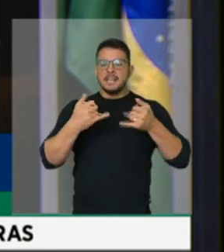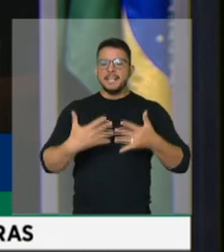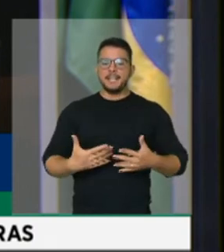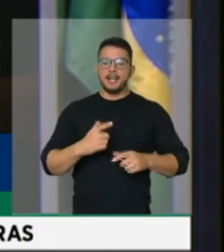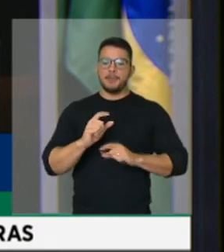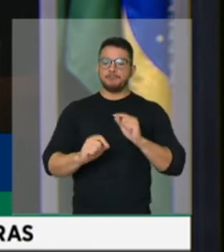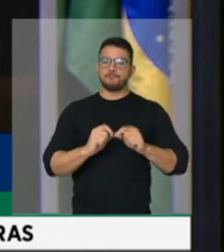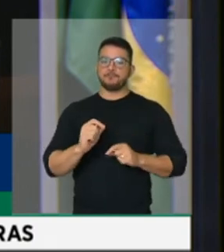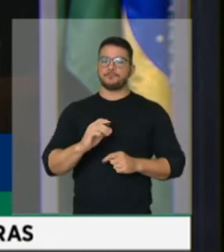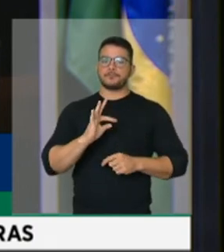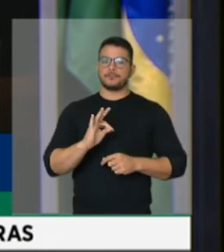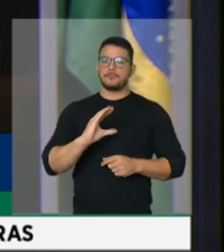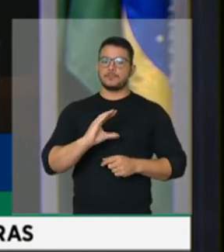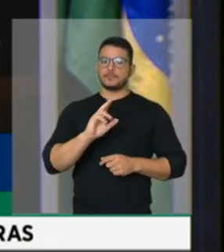QUANTO A ESCOLHA DO MODELO DE PRIVATIZAÇÃO ESCOLHIDO PELO